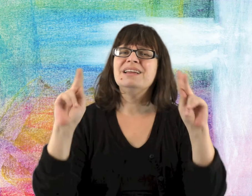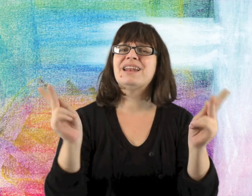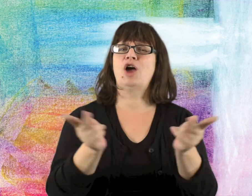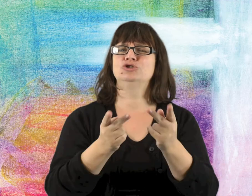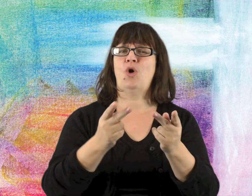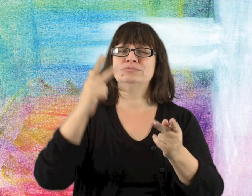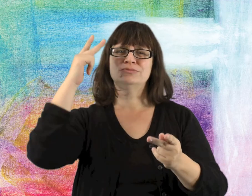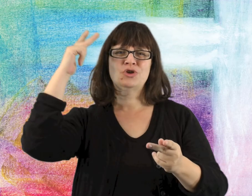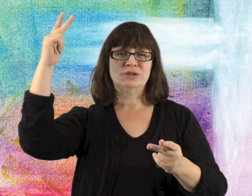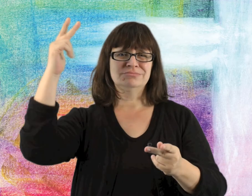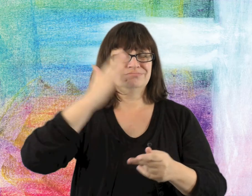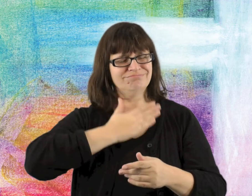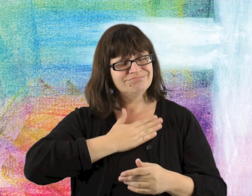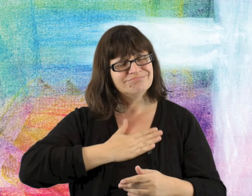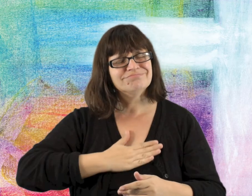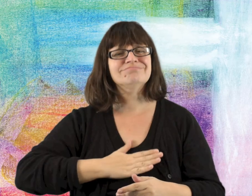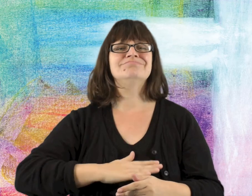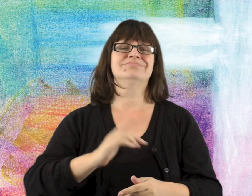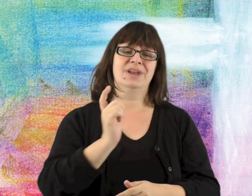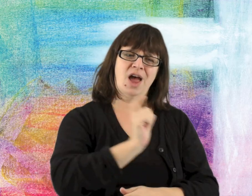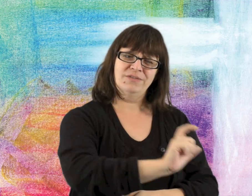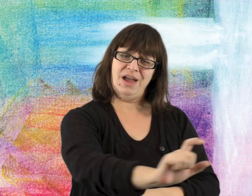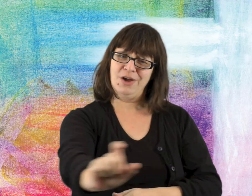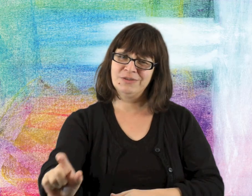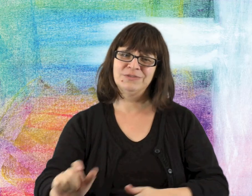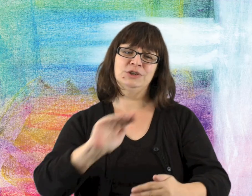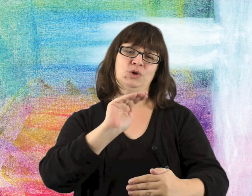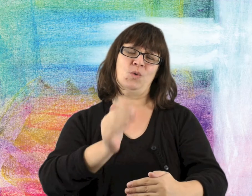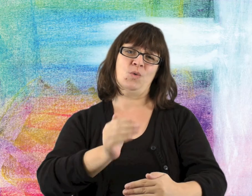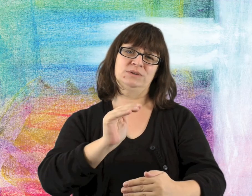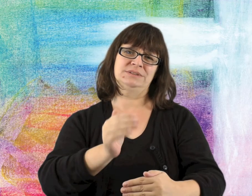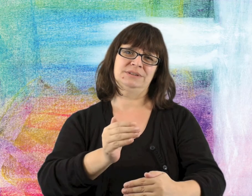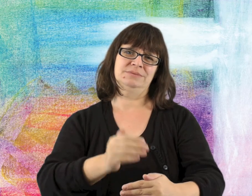Genauso möchte Gott dich trösten